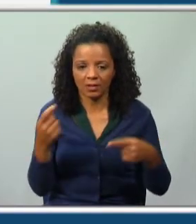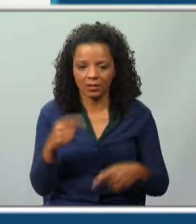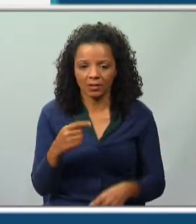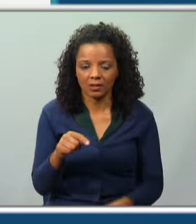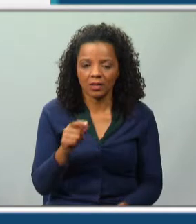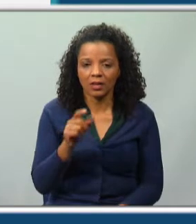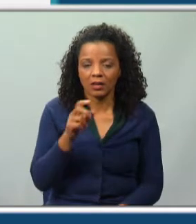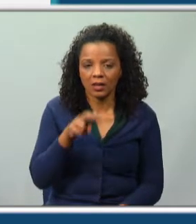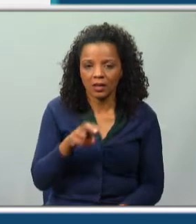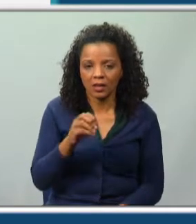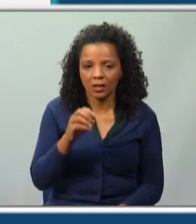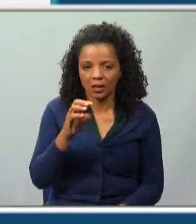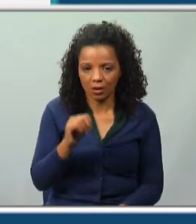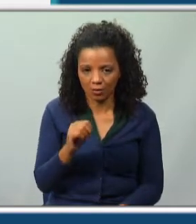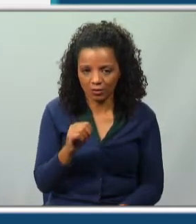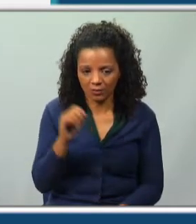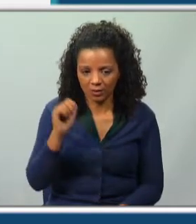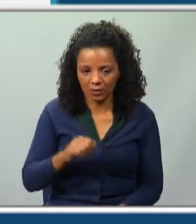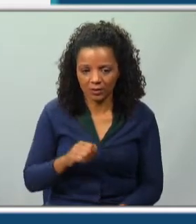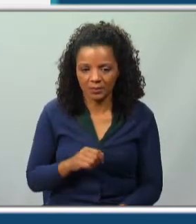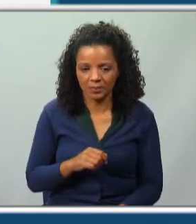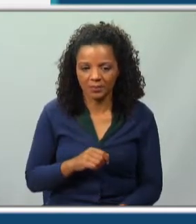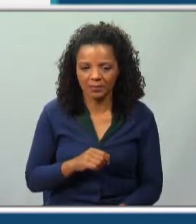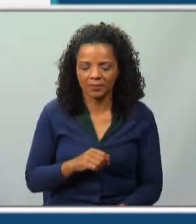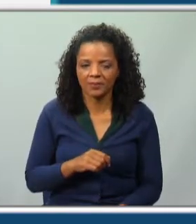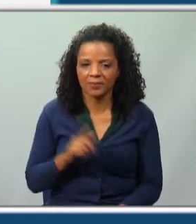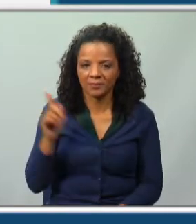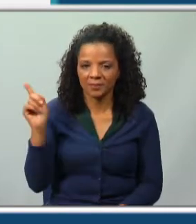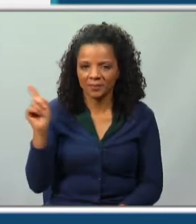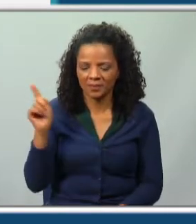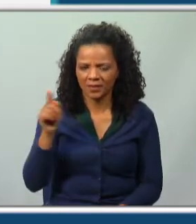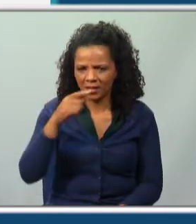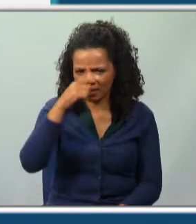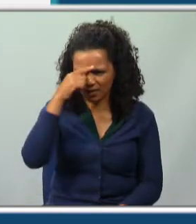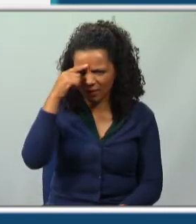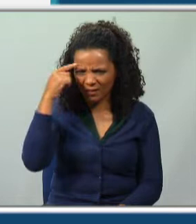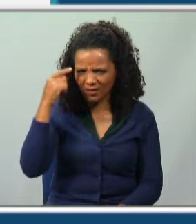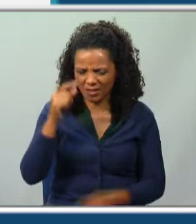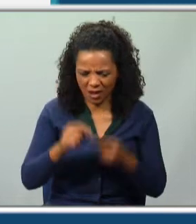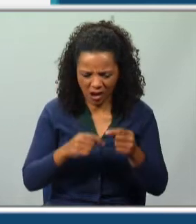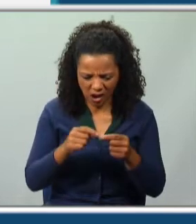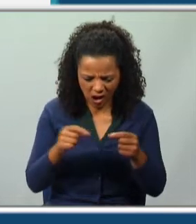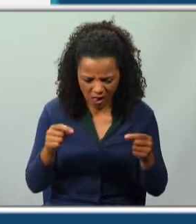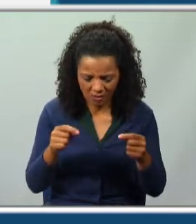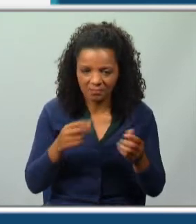este nós se hora e aqui está ele é difícil de desatar os Nós É verdade às 我們有時間，他來了很難解開結這是真的